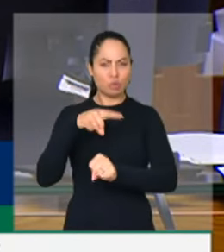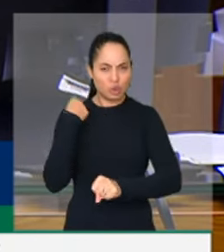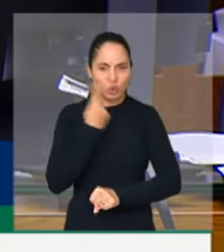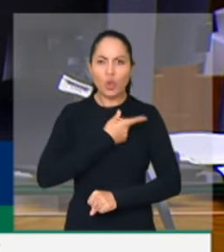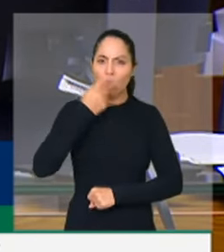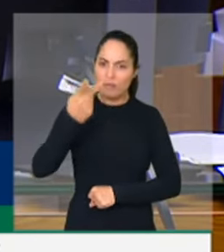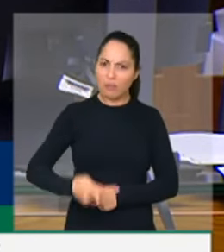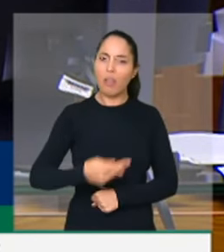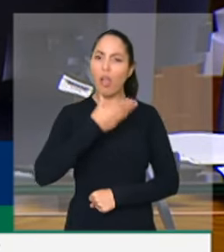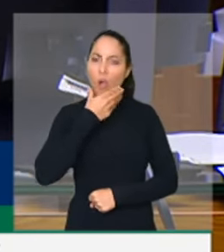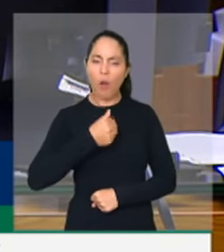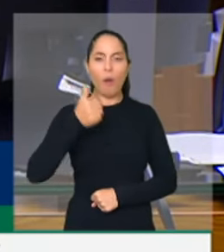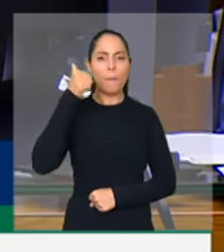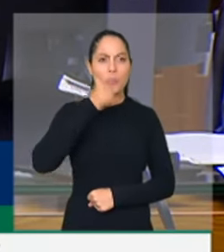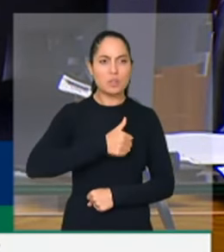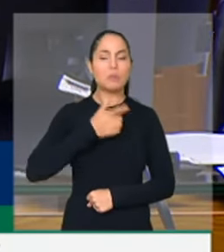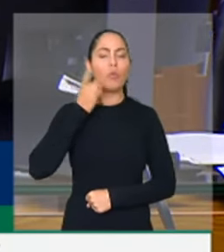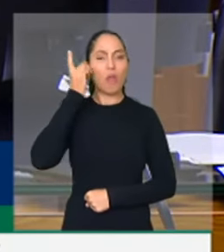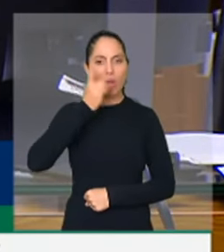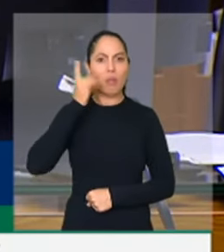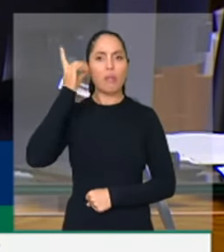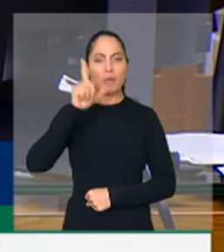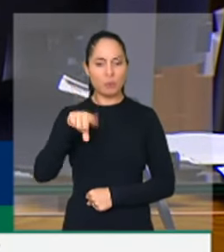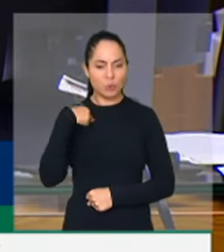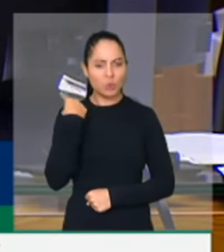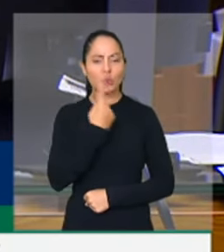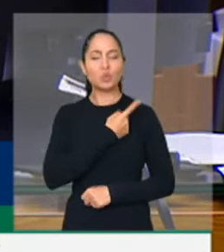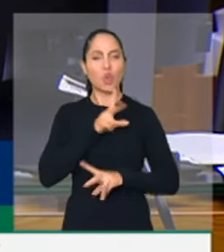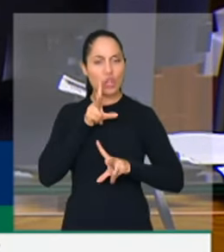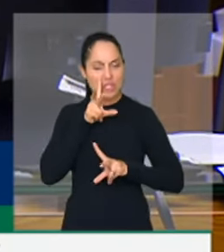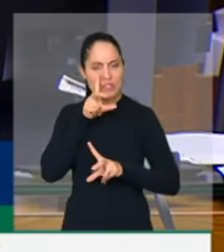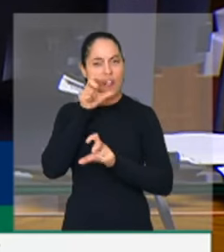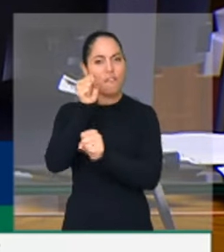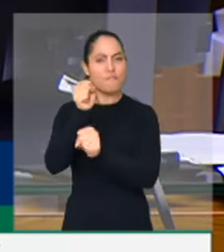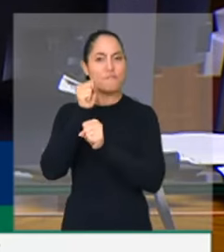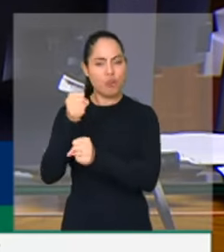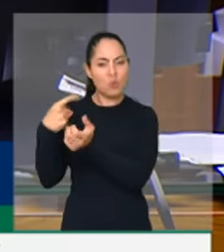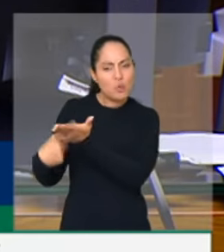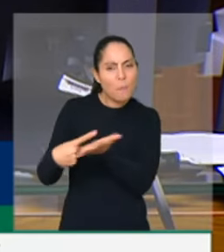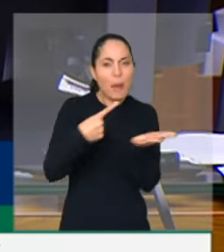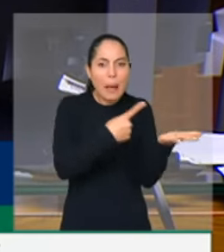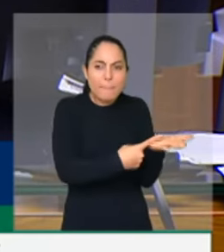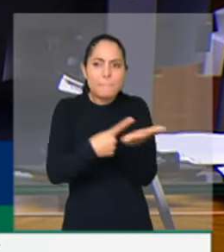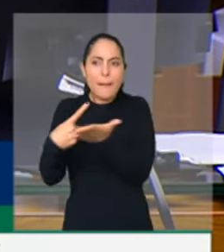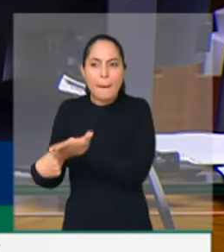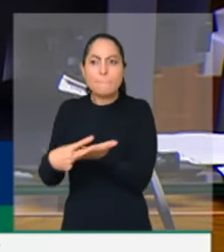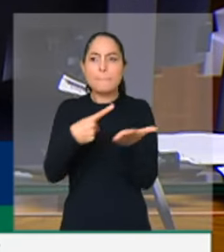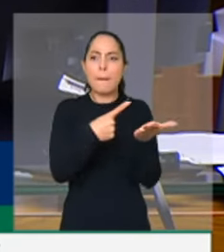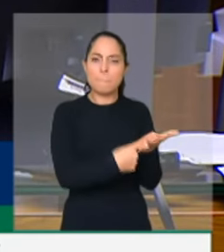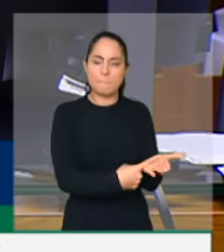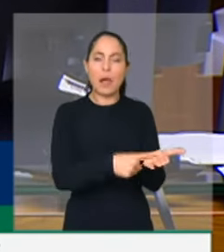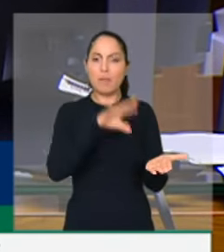ESFORÇO DE CONCILIAÇÃO, PREVALEÇA... SOBRE TODOS OS OUTROS PERIGOS. COM ESSAS PALAVRAS EU QUERIA DIZER O QUE DISSE NO COLÉGIO DE LÍDERES: